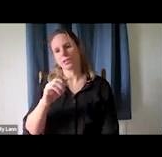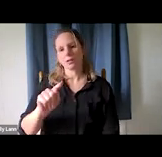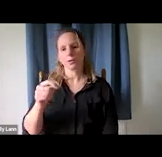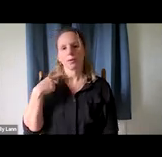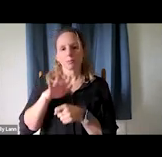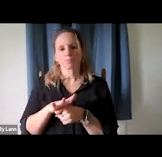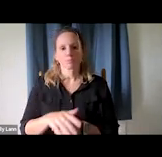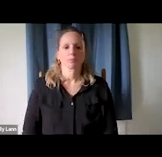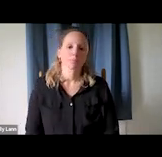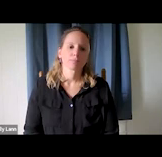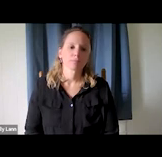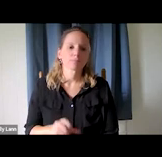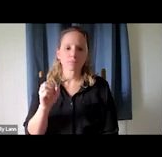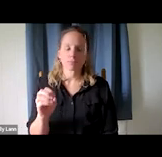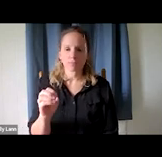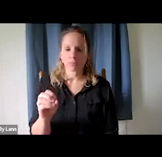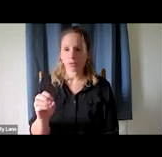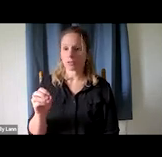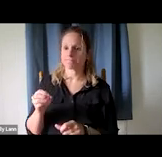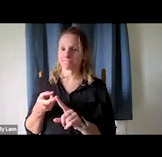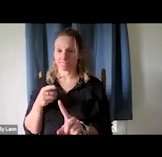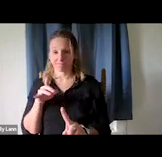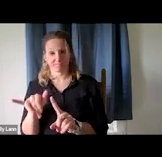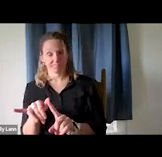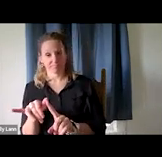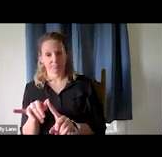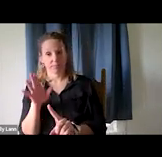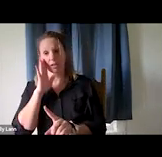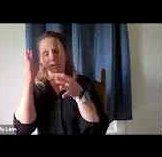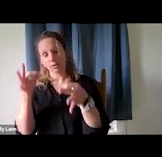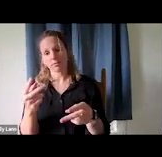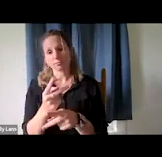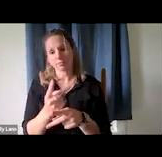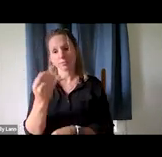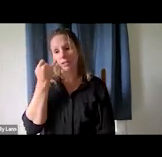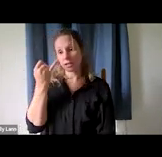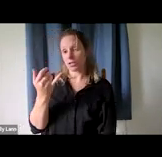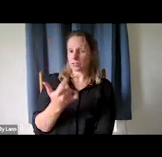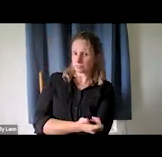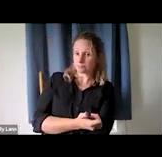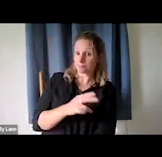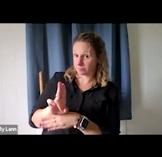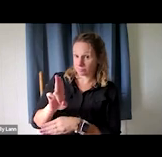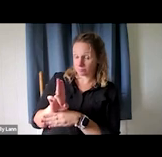Así que nos basamos en eso a la hora de determinar si se trata de un trastorno por consumo de sustancias.